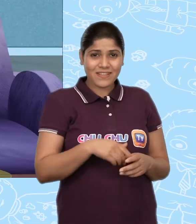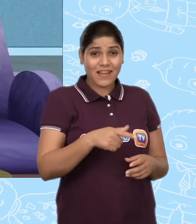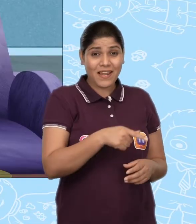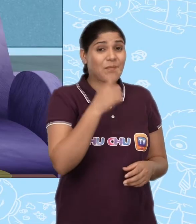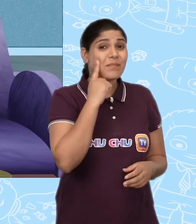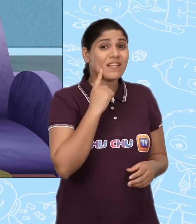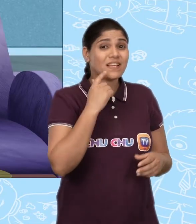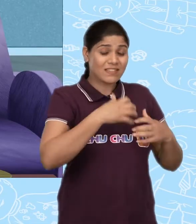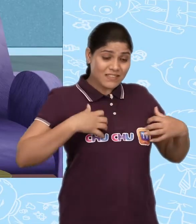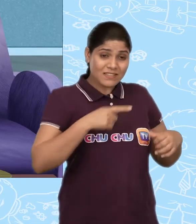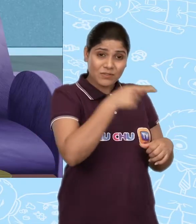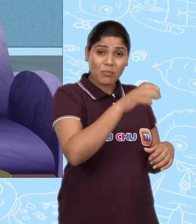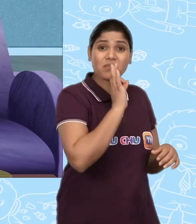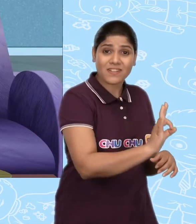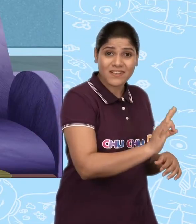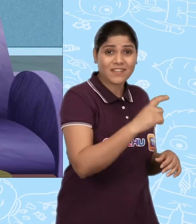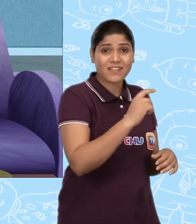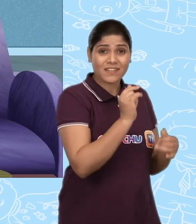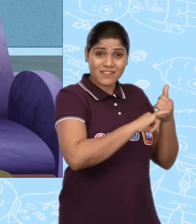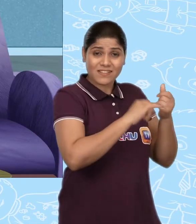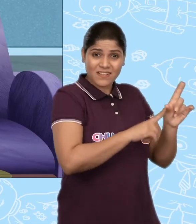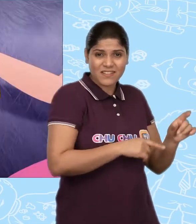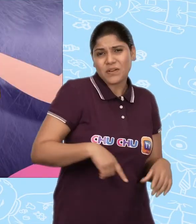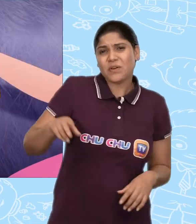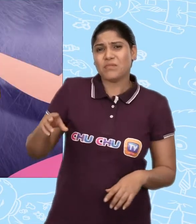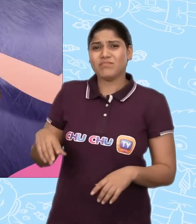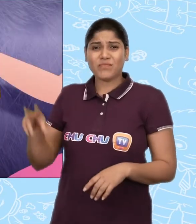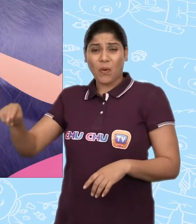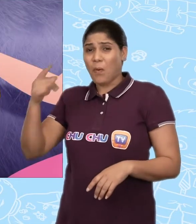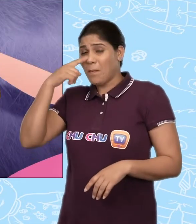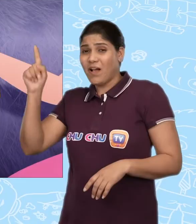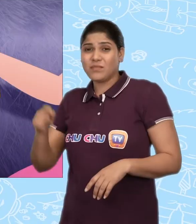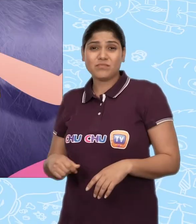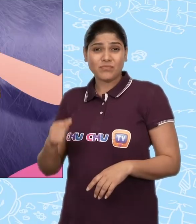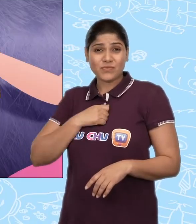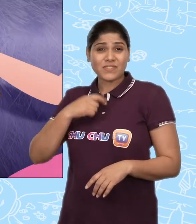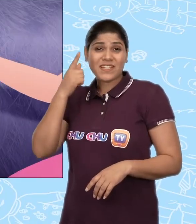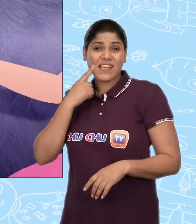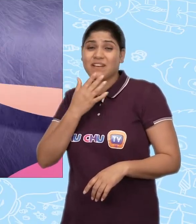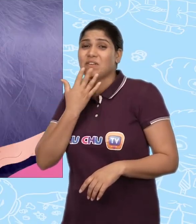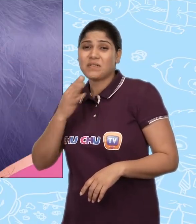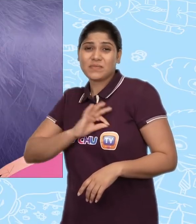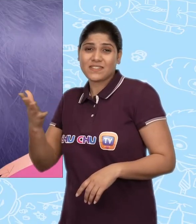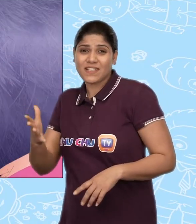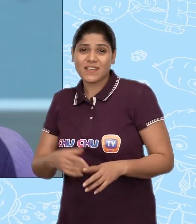ये पीली t-shirt तुम पर अच्छी लगेगी Cussly नहीं माँ! मुझे पीला रंग पसंद नहीं.